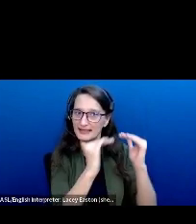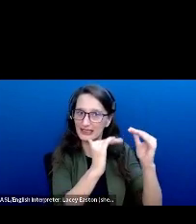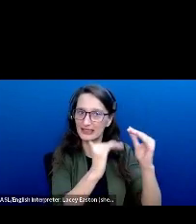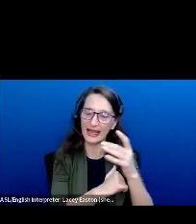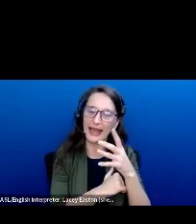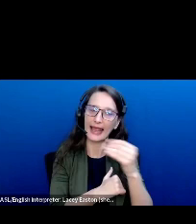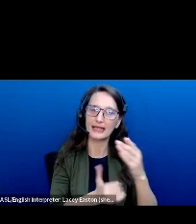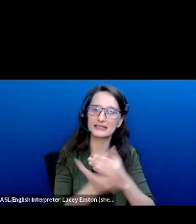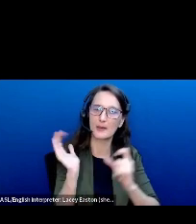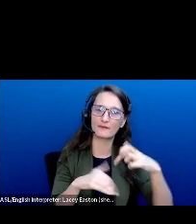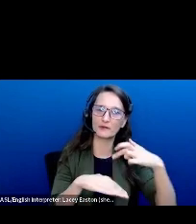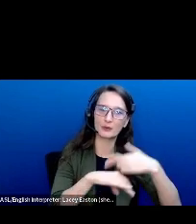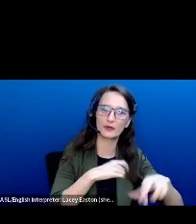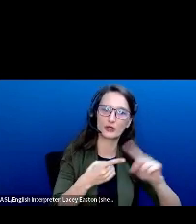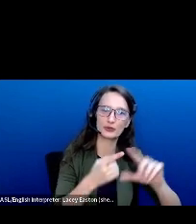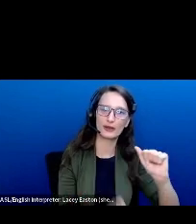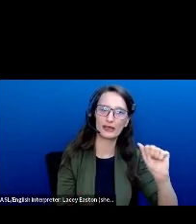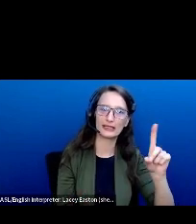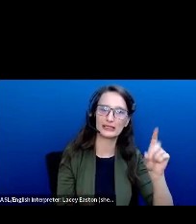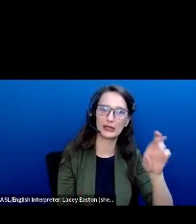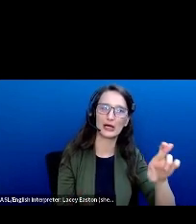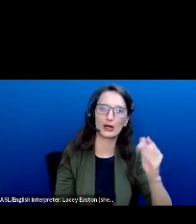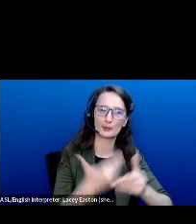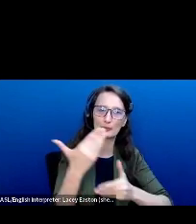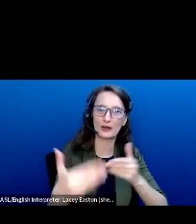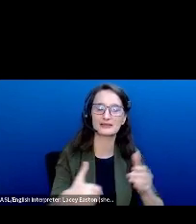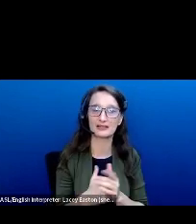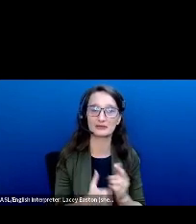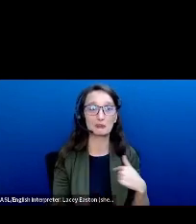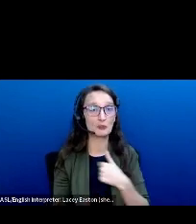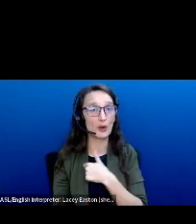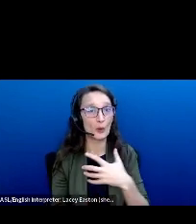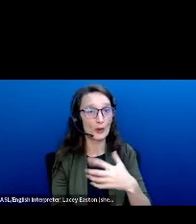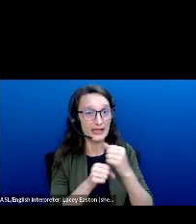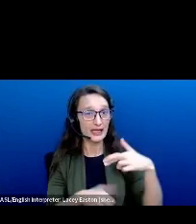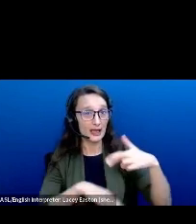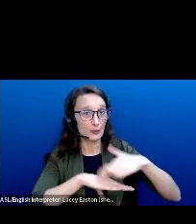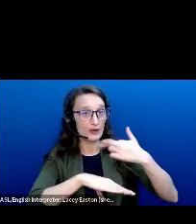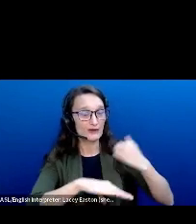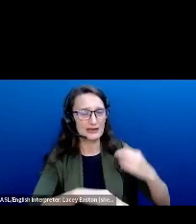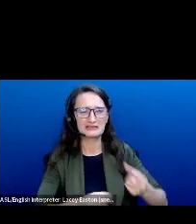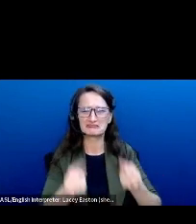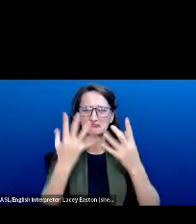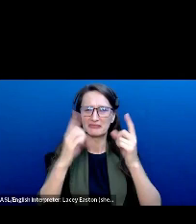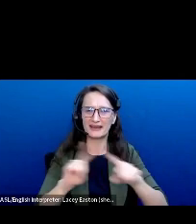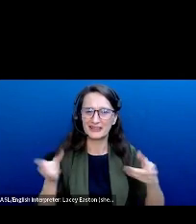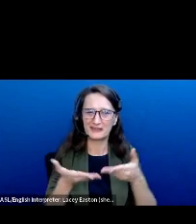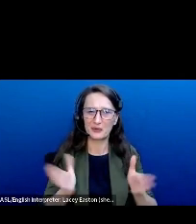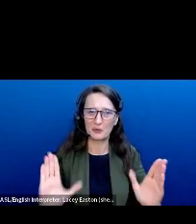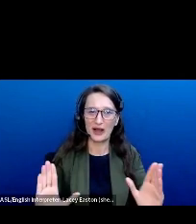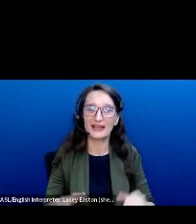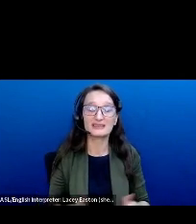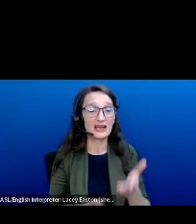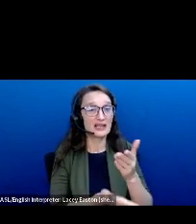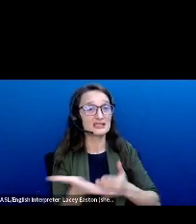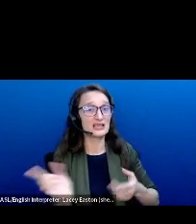proceso de ADR. Recibimos referencias de muchas maneras diferentes. Algunas llegan a través de la